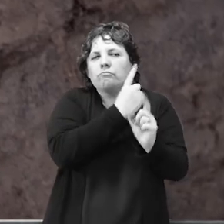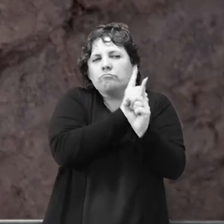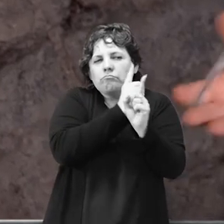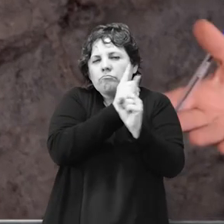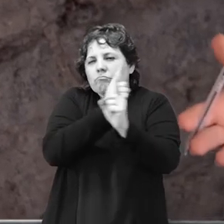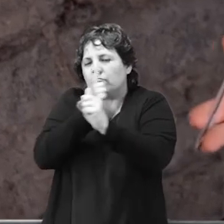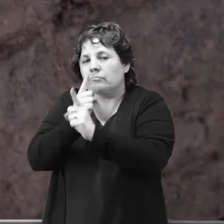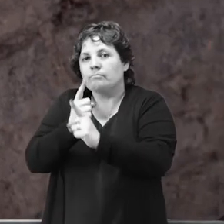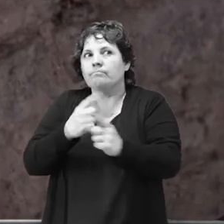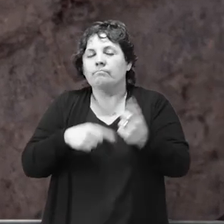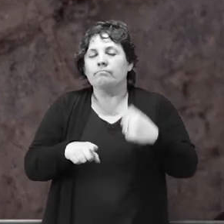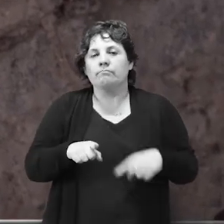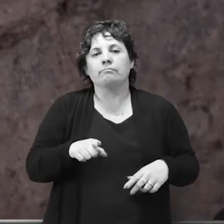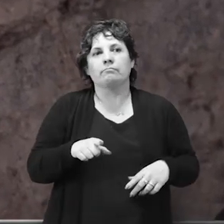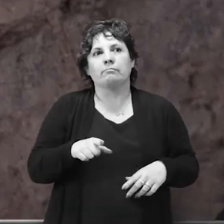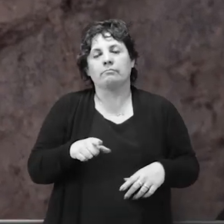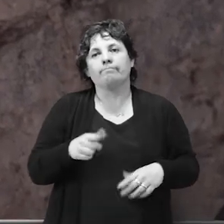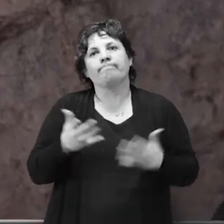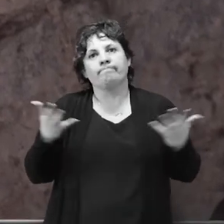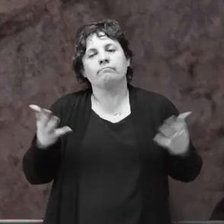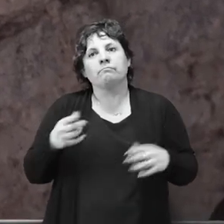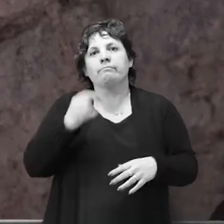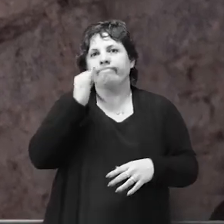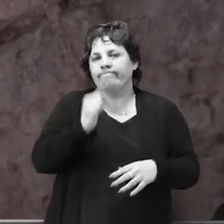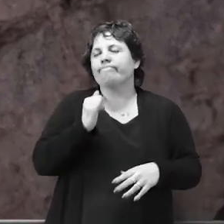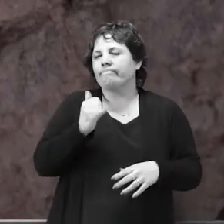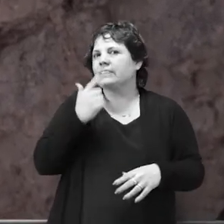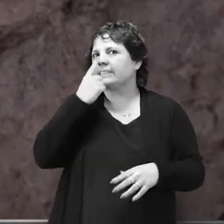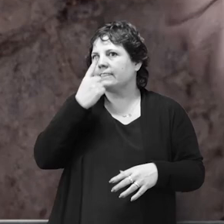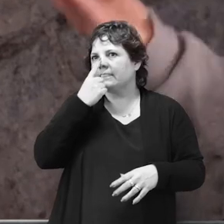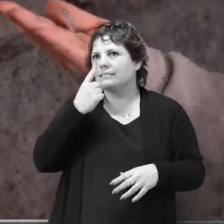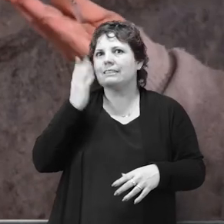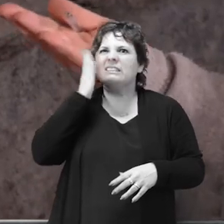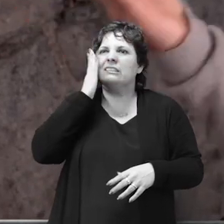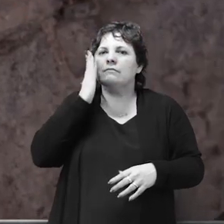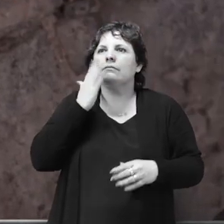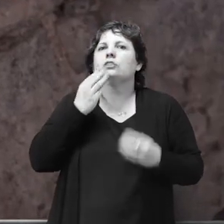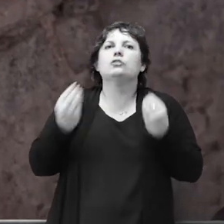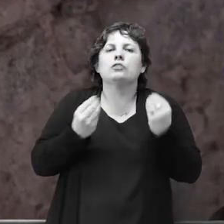sin duda que será interesante saber como vamos avanzando